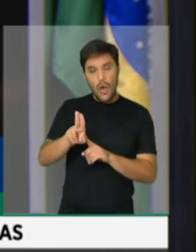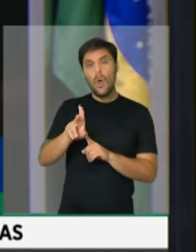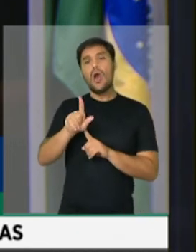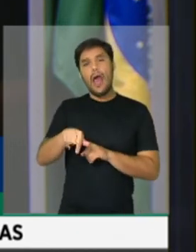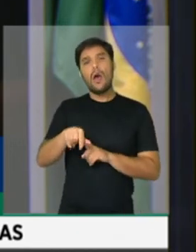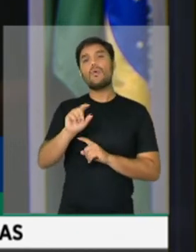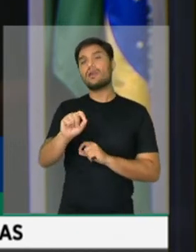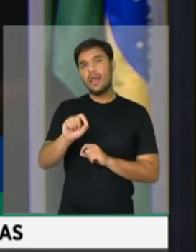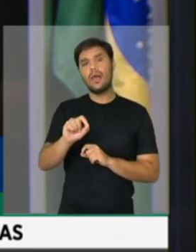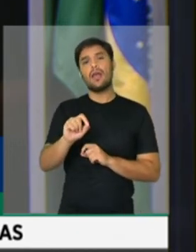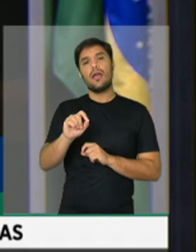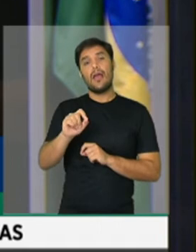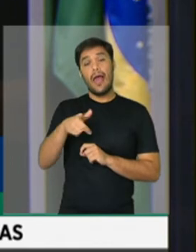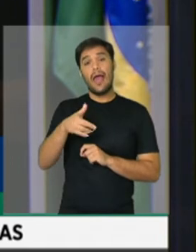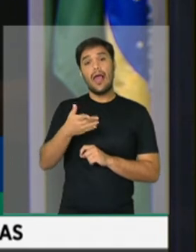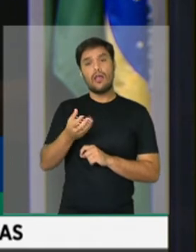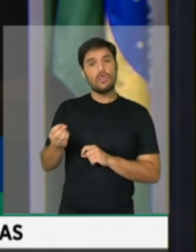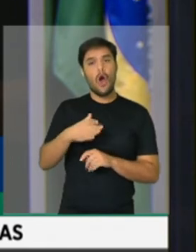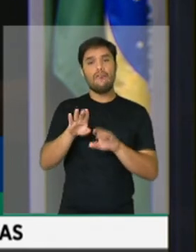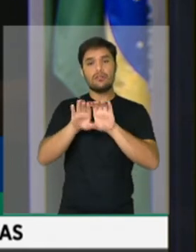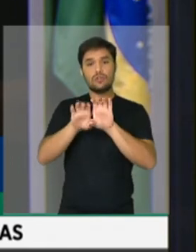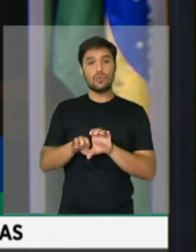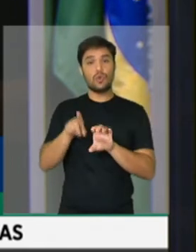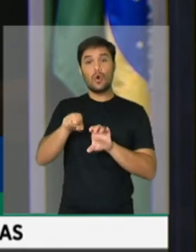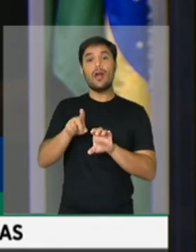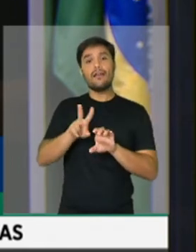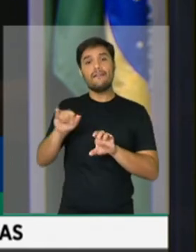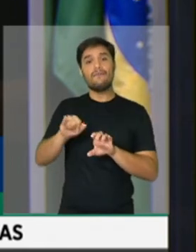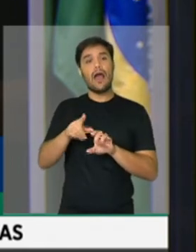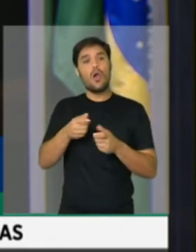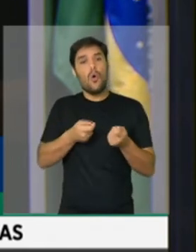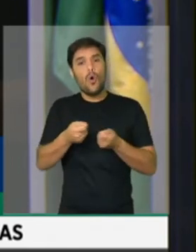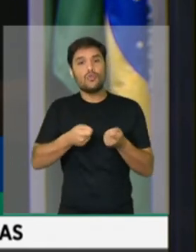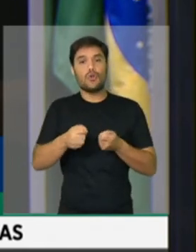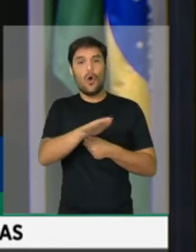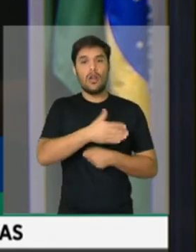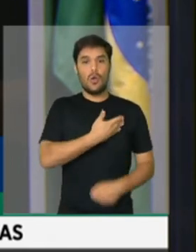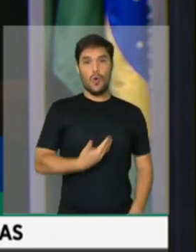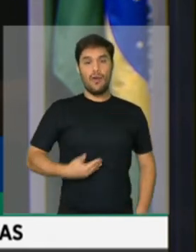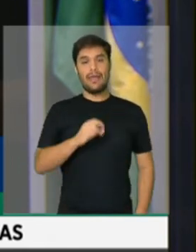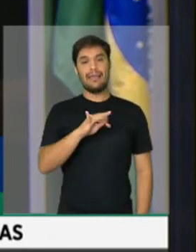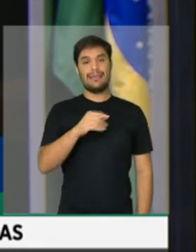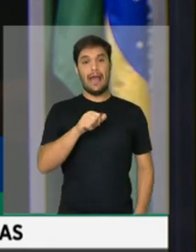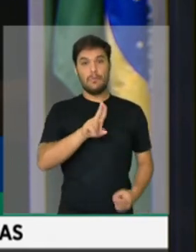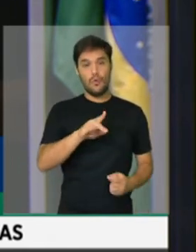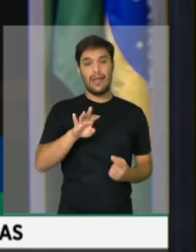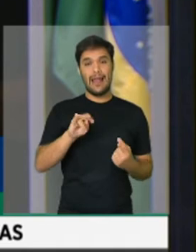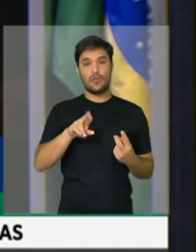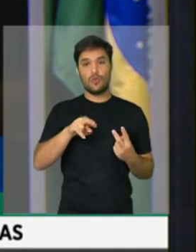DESENVOLVE IMPORTANTE TRABALHO DE PESQUISA VOLTADA PARA O SETOR ENERGÉTICO. ALÉM DISSO TAMBÉM FORAM ASSEGURADOS